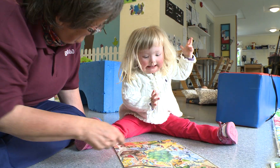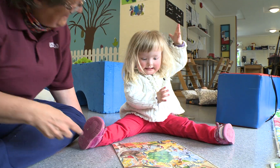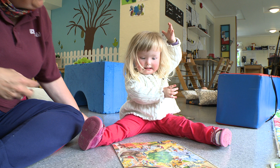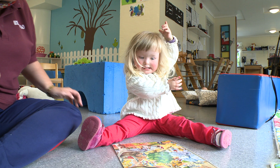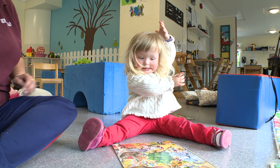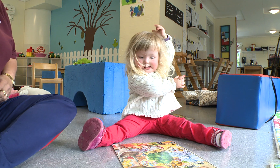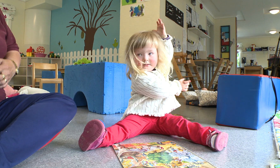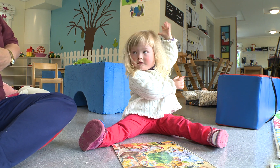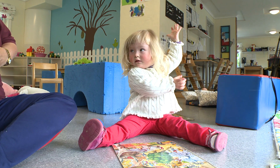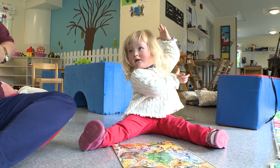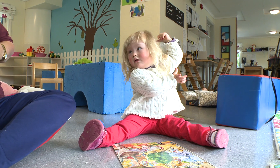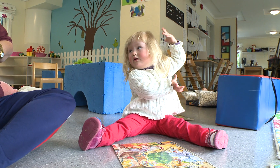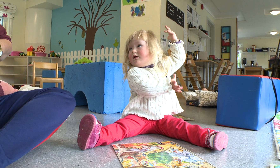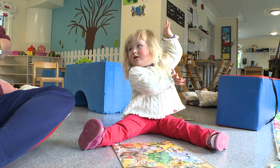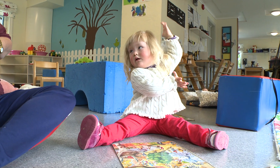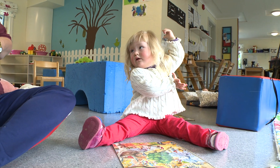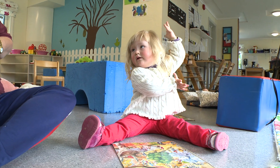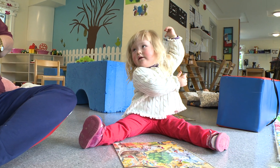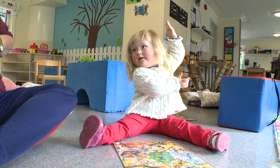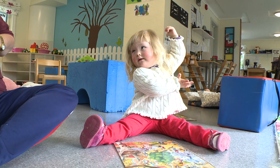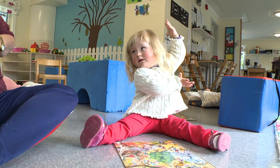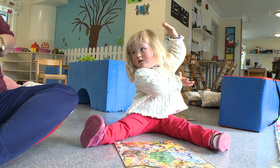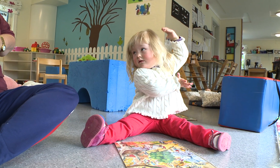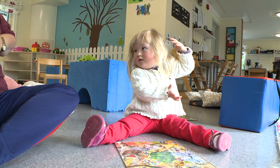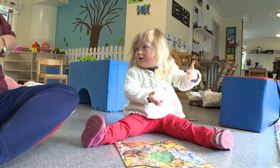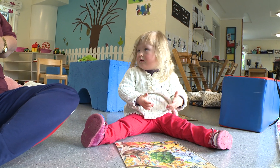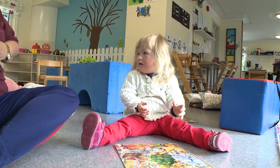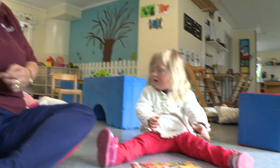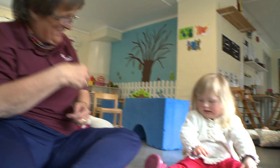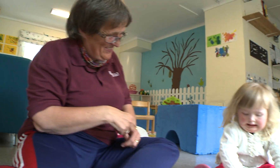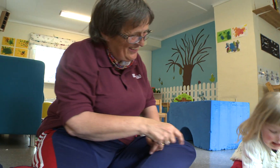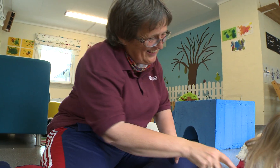Ingrid har Downs syndrom og bruker Tegn som støtte i barnehagen.